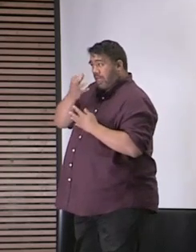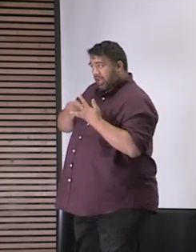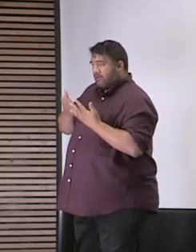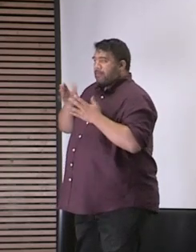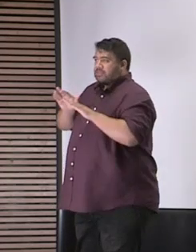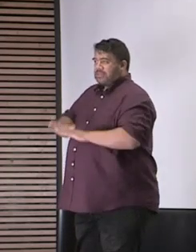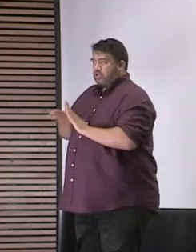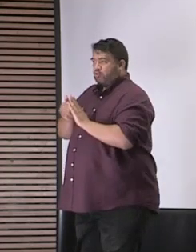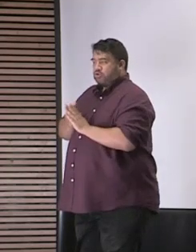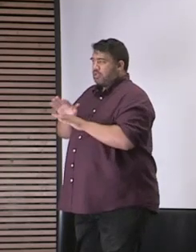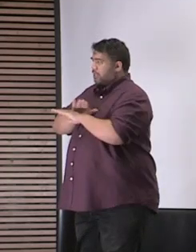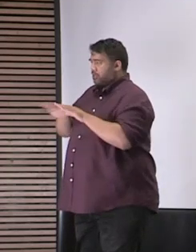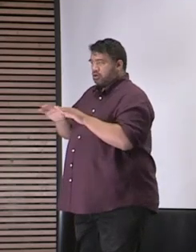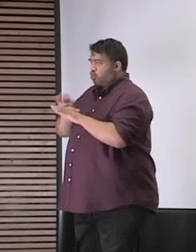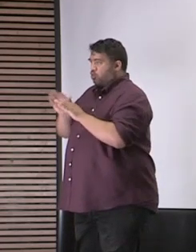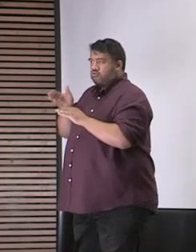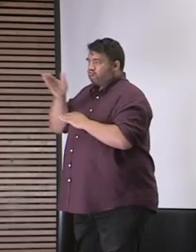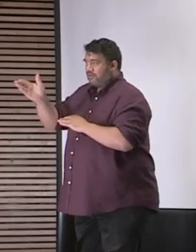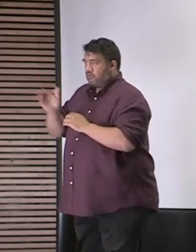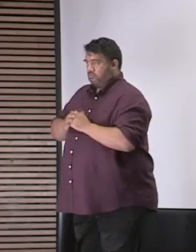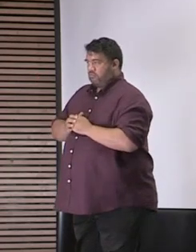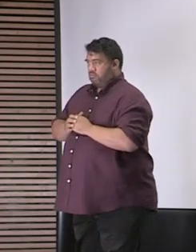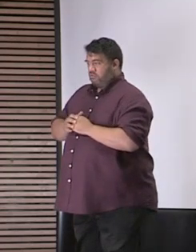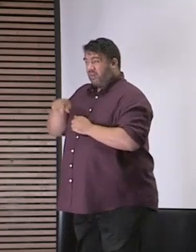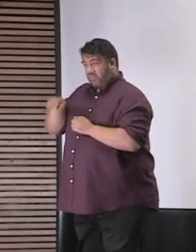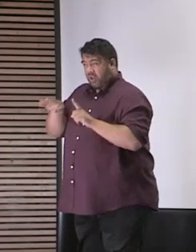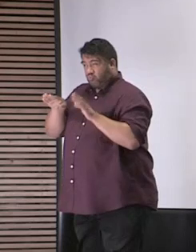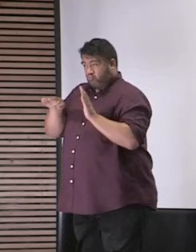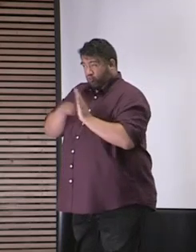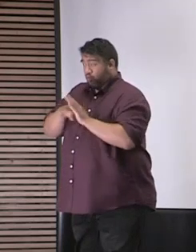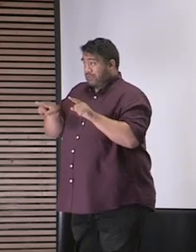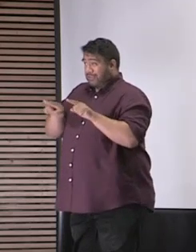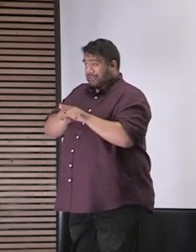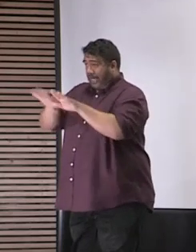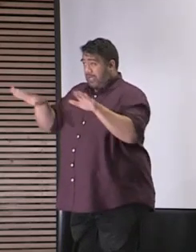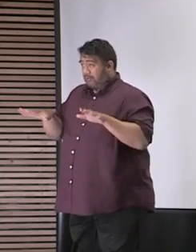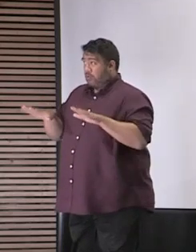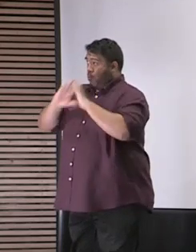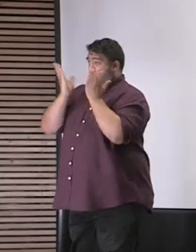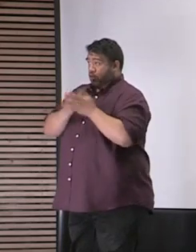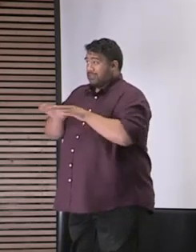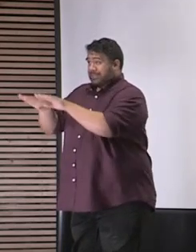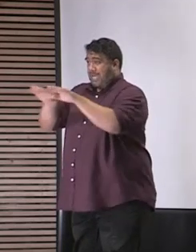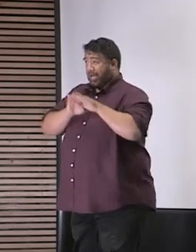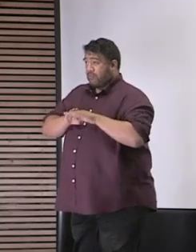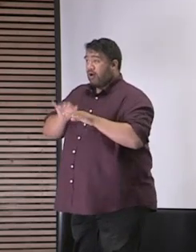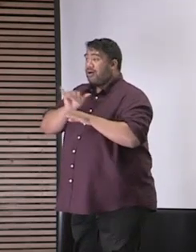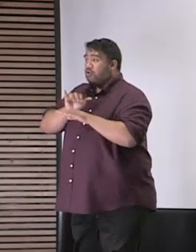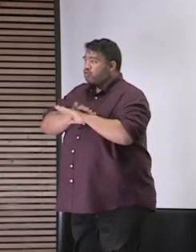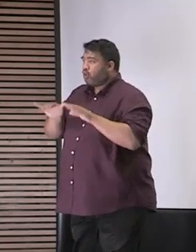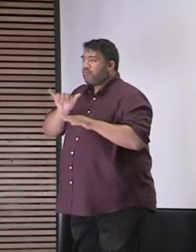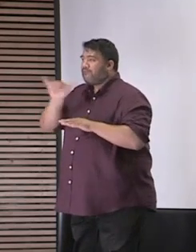No podría darte una respuesta